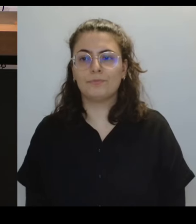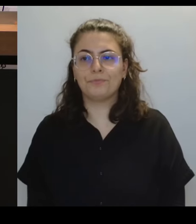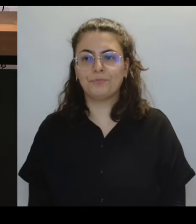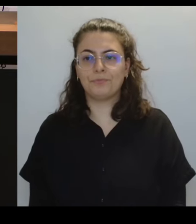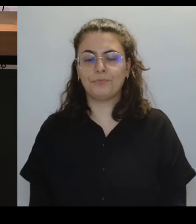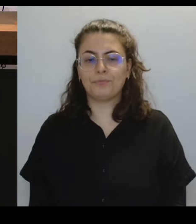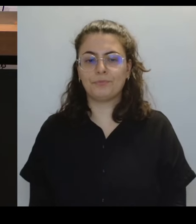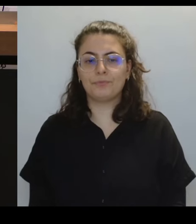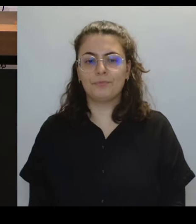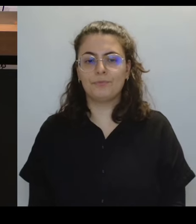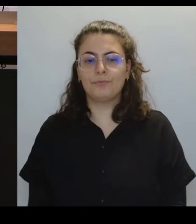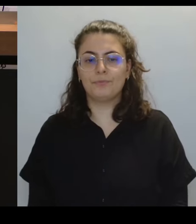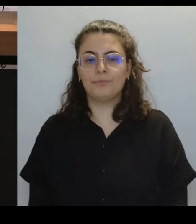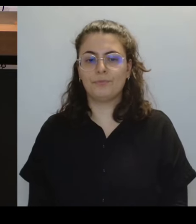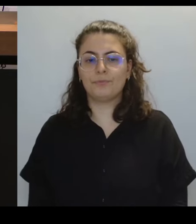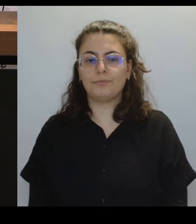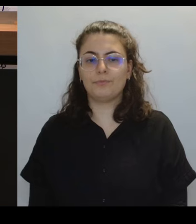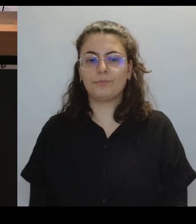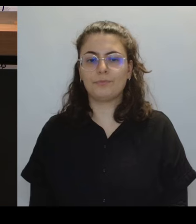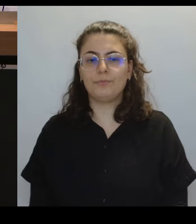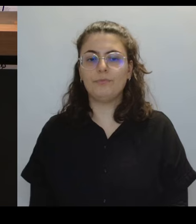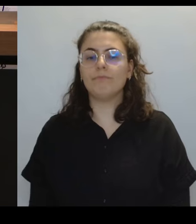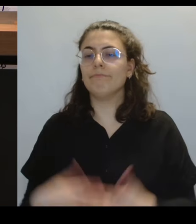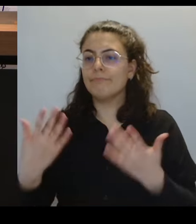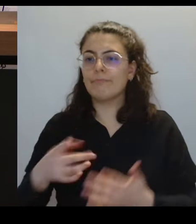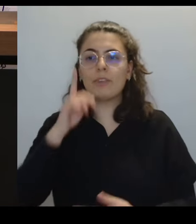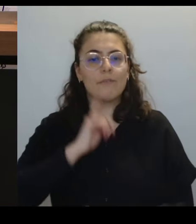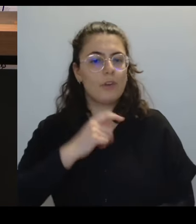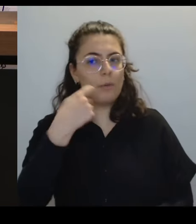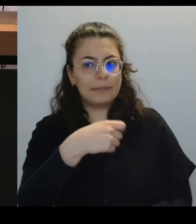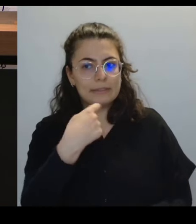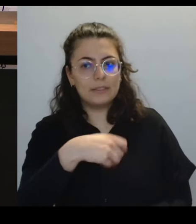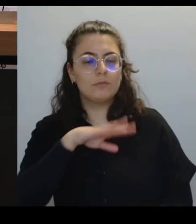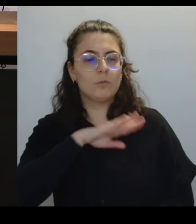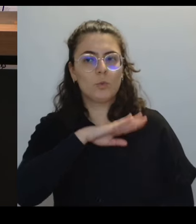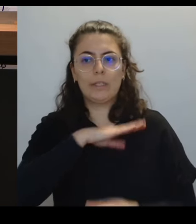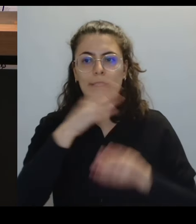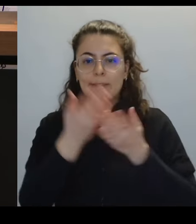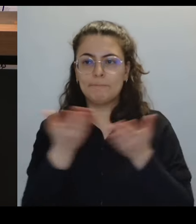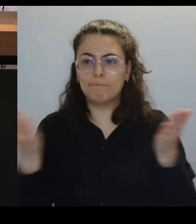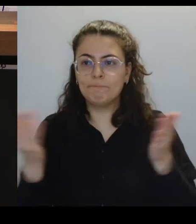(Rednerwechsel) Frau Präsidentin! Liebe Kolleginnen und Kollegen! Meine Damen und Herren! Ich zitiere mit Erlaubnis der